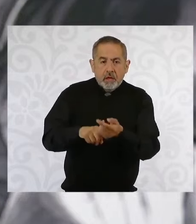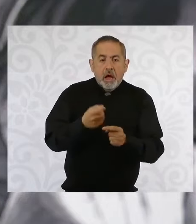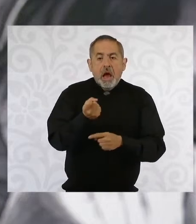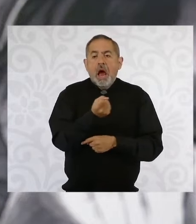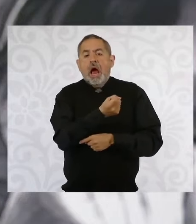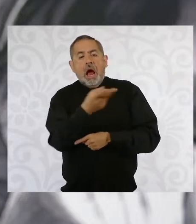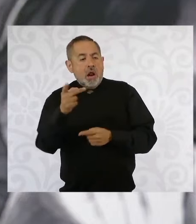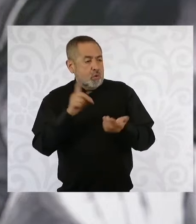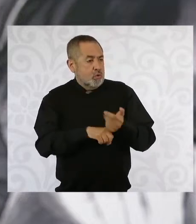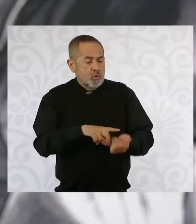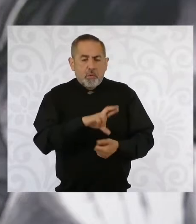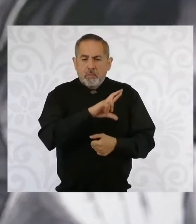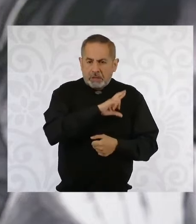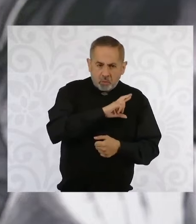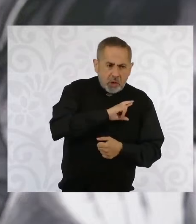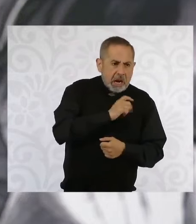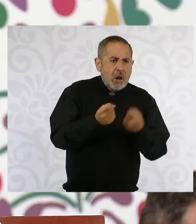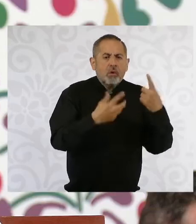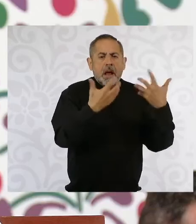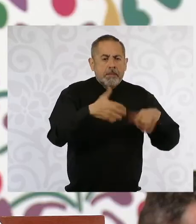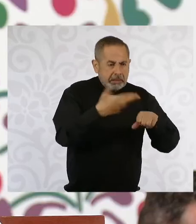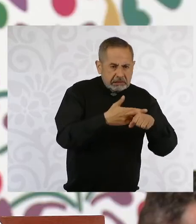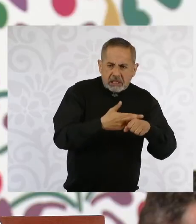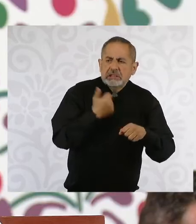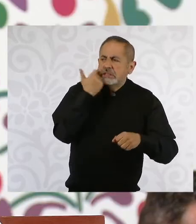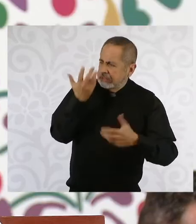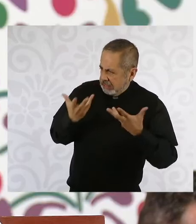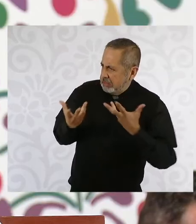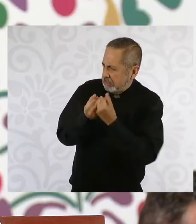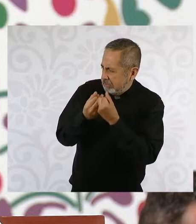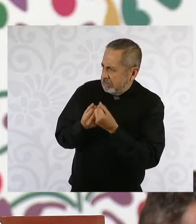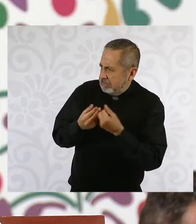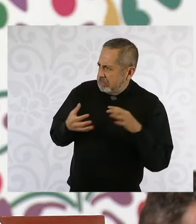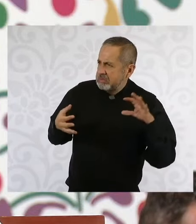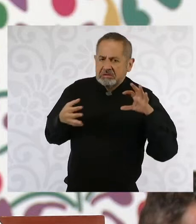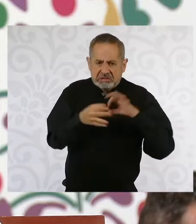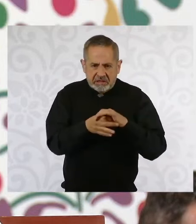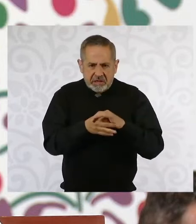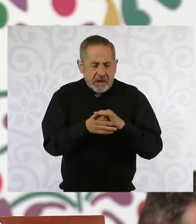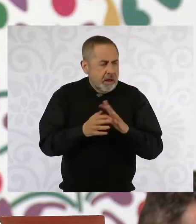o como empresa que serán los las entidades con las que estaremos colaborando para asegurarnos